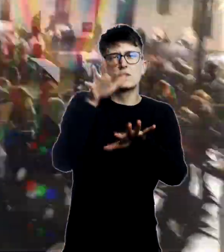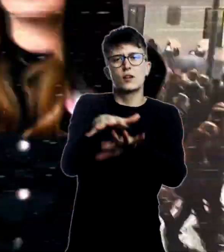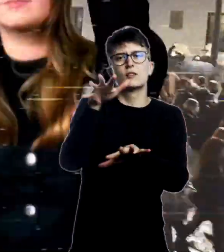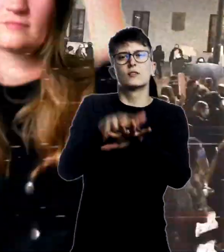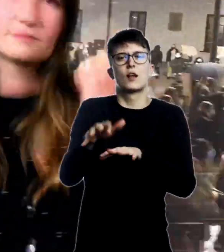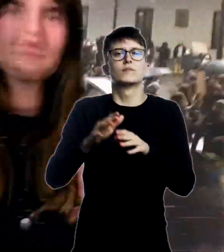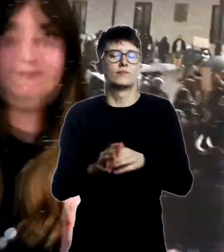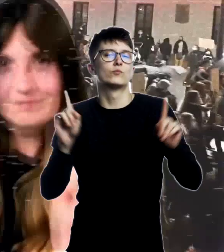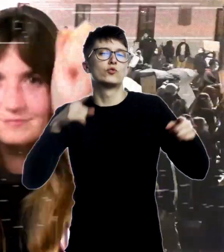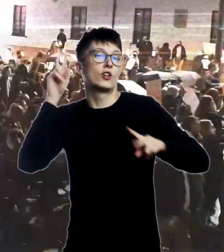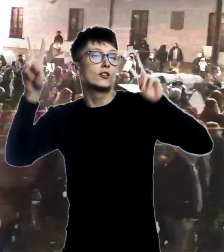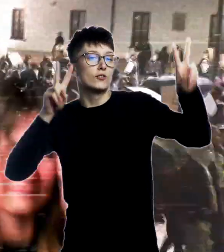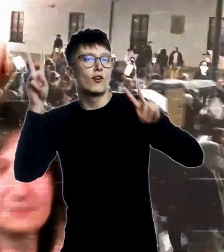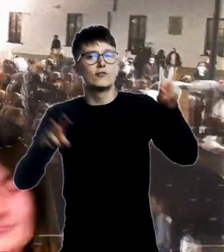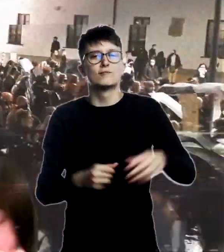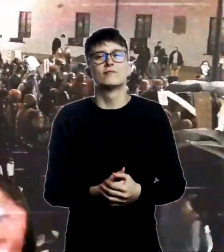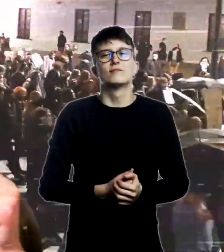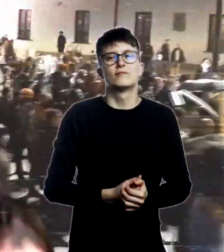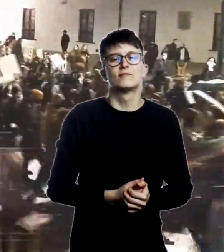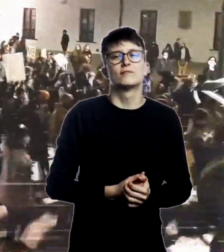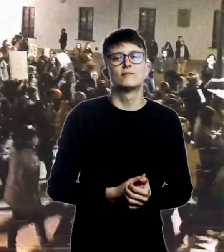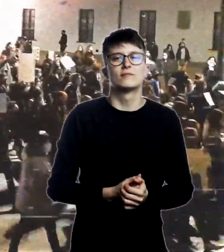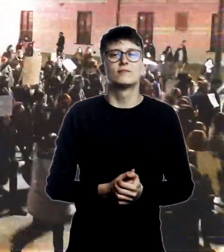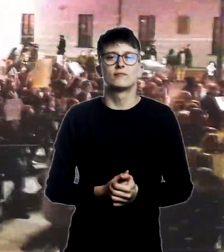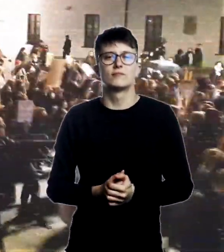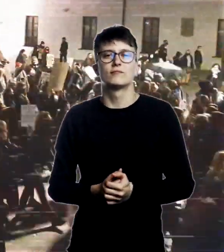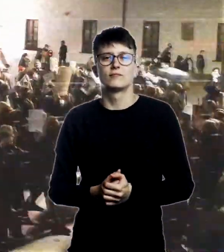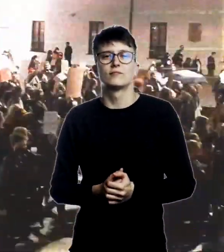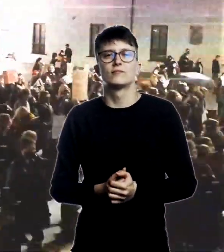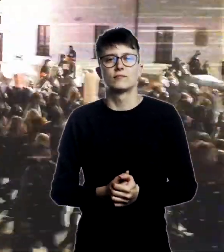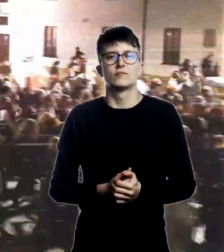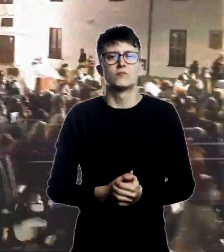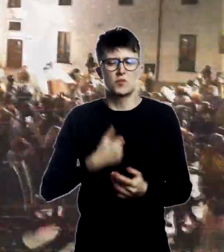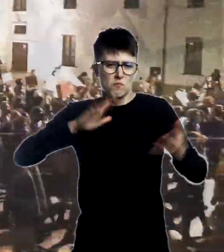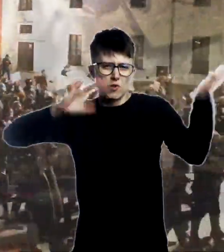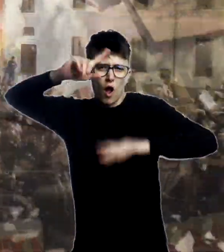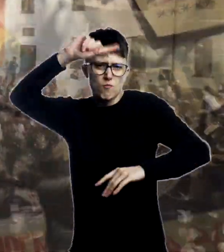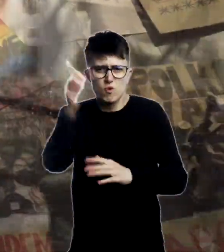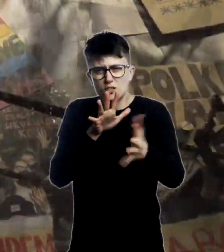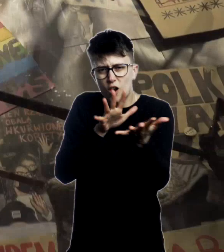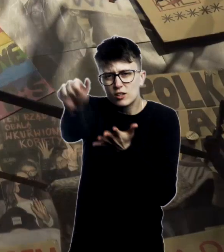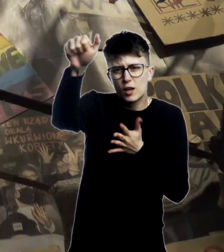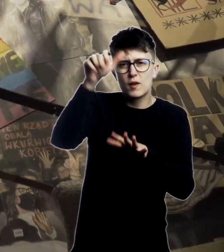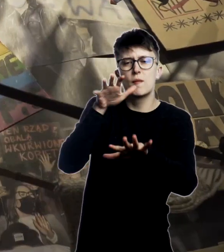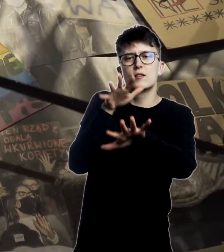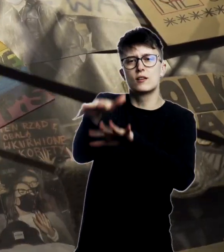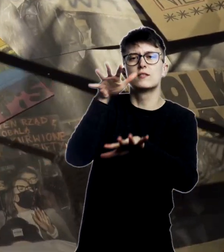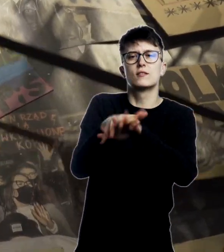[rytmiczna muzyka disco] Brokatu błyskiem rozjebiemy system!